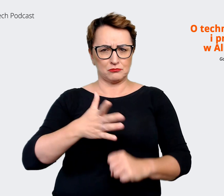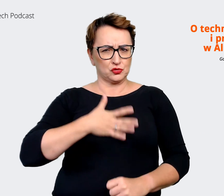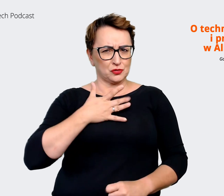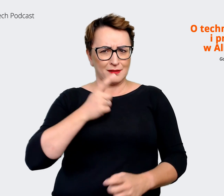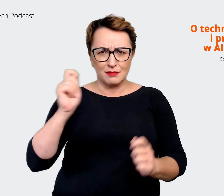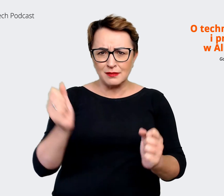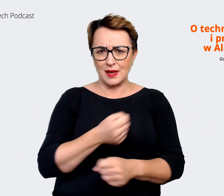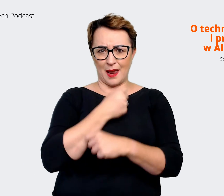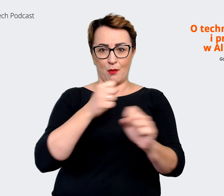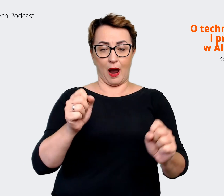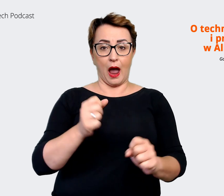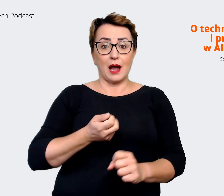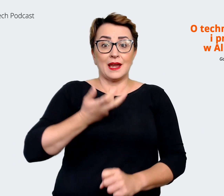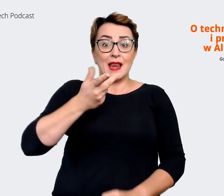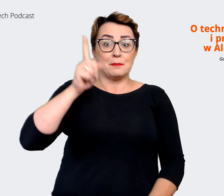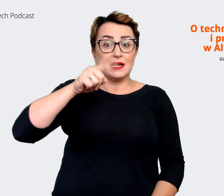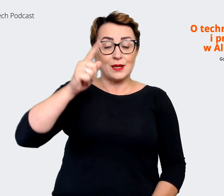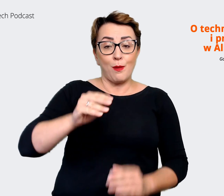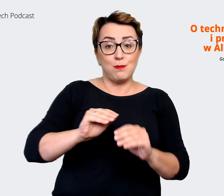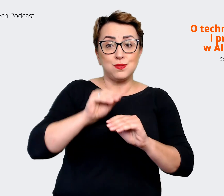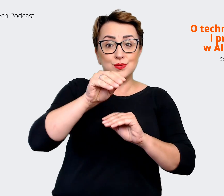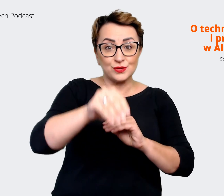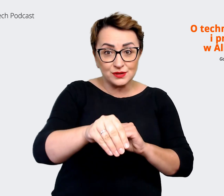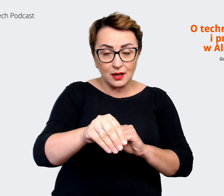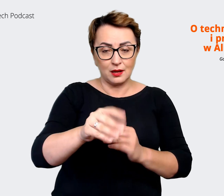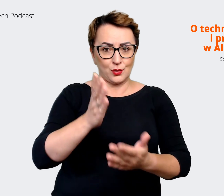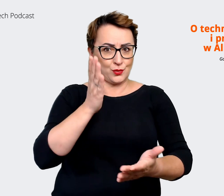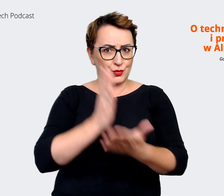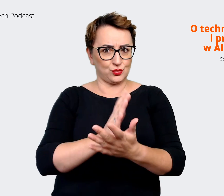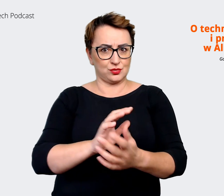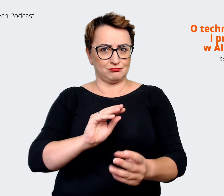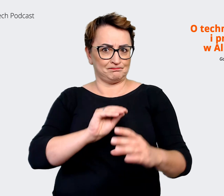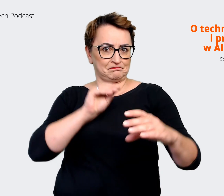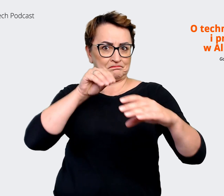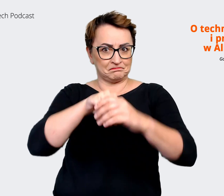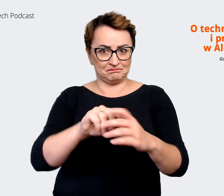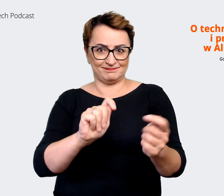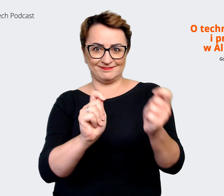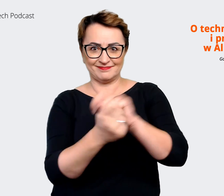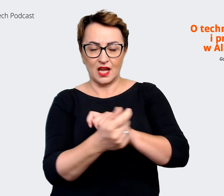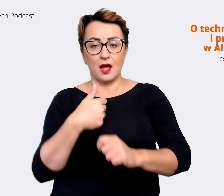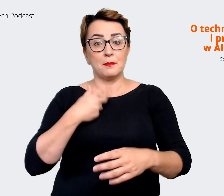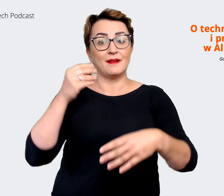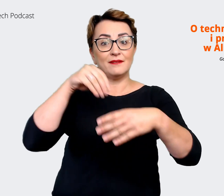wydawało niemożliwe. A parę miesięcy później ogromny switch, ponieważ jesteśmy częścią